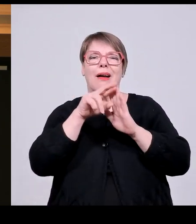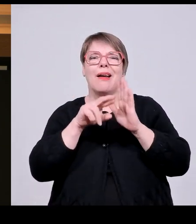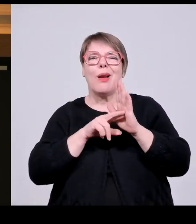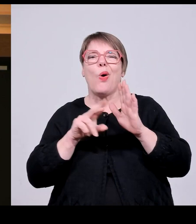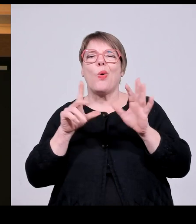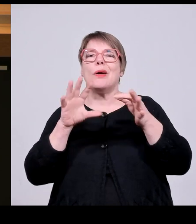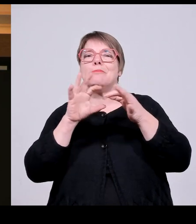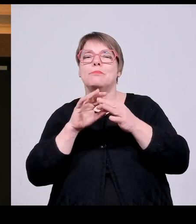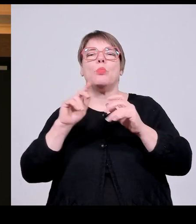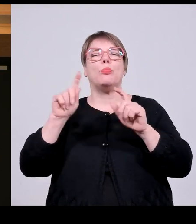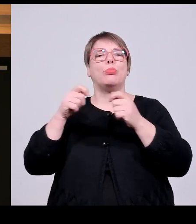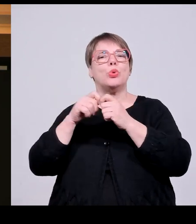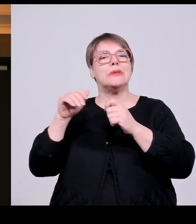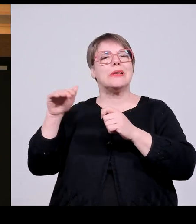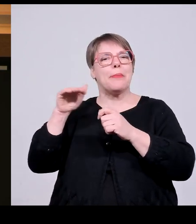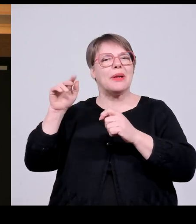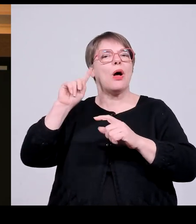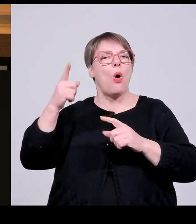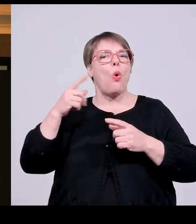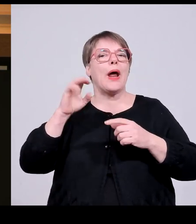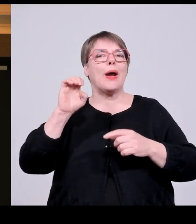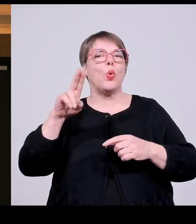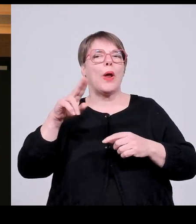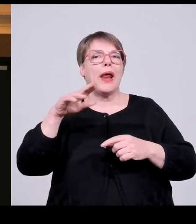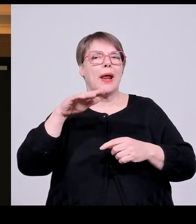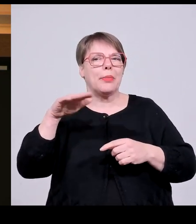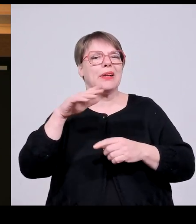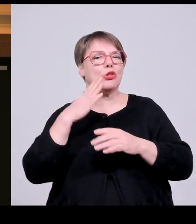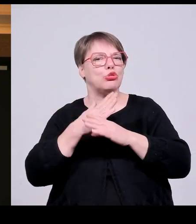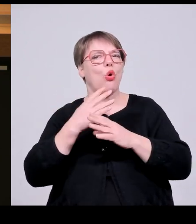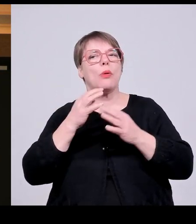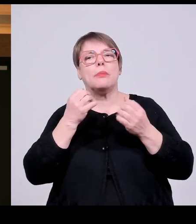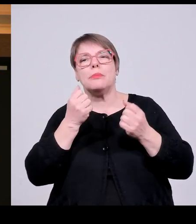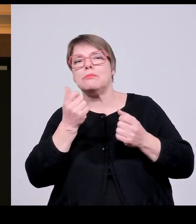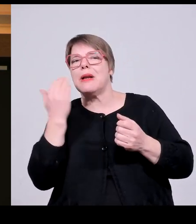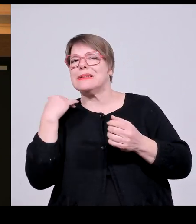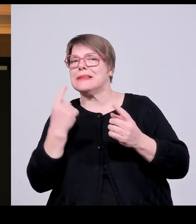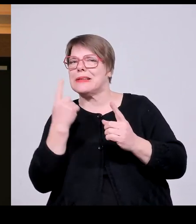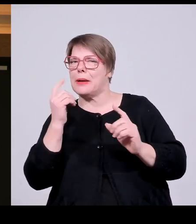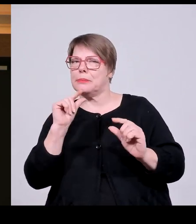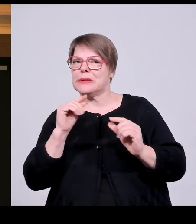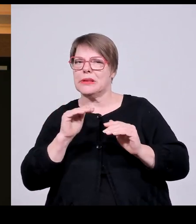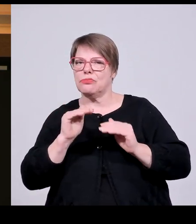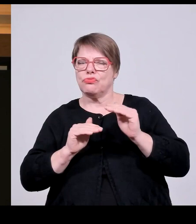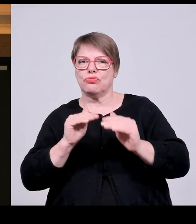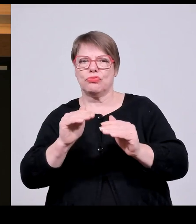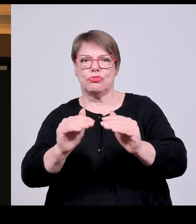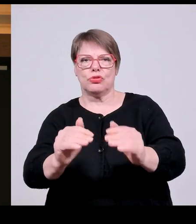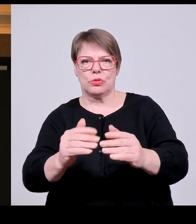auch nur 3% der Bausubstanz, von der wir hier reden. Insofern werbe ich um ihre Zustimmung im Sinne